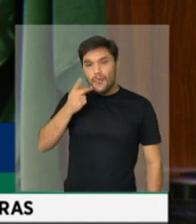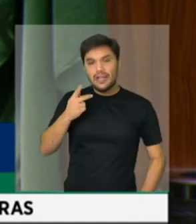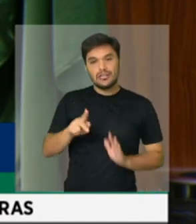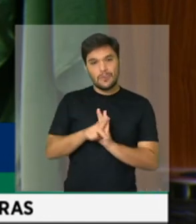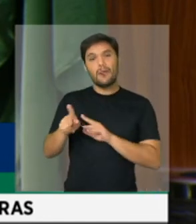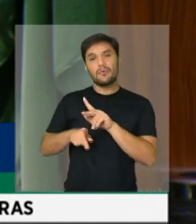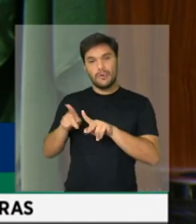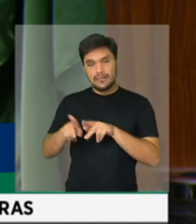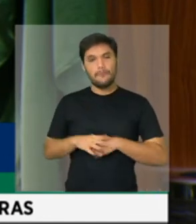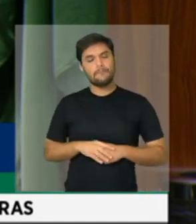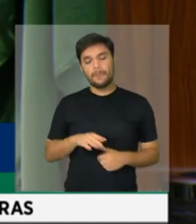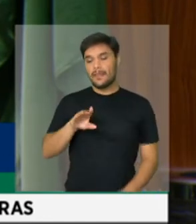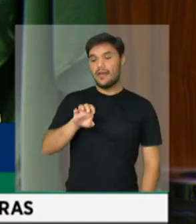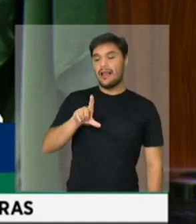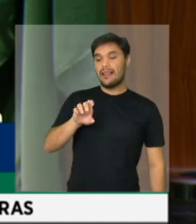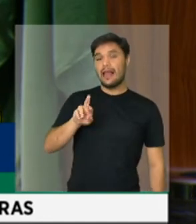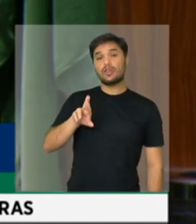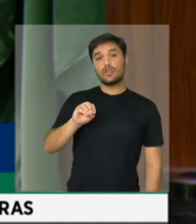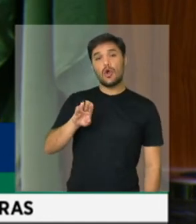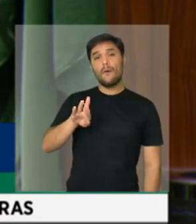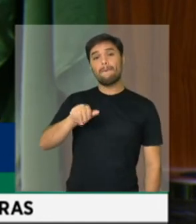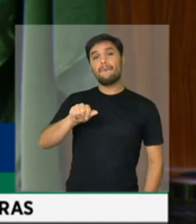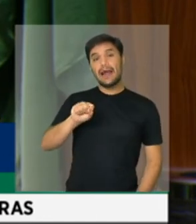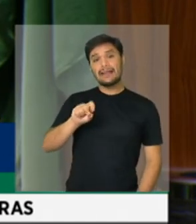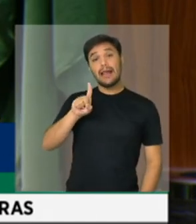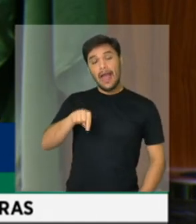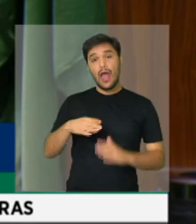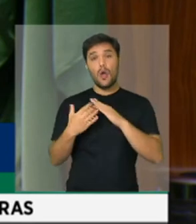TODOS QUE ACOMPANHAM NESTE PLENÁRIO ESSA DECISÃO HISTÓRICA DE QUE PAÍS A GENTE QUER. E PARA QUEM NÓS